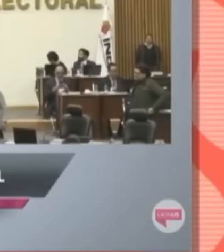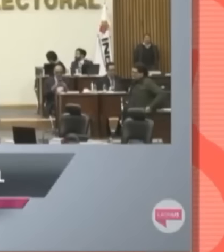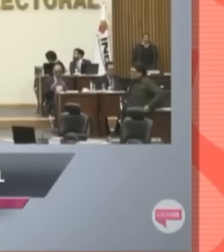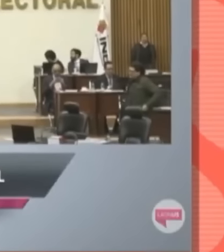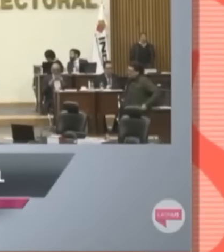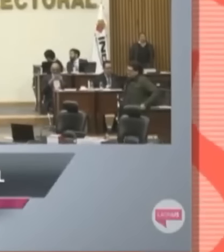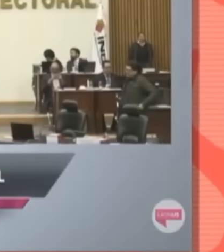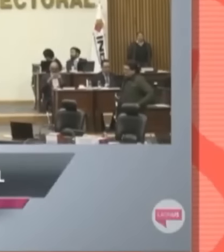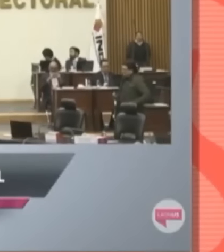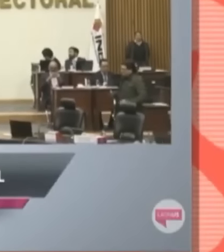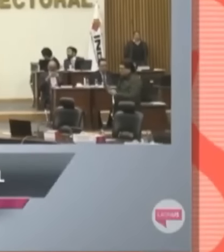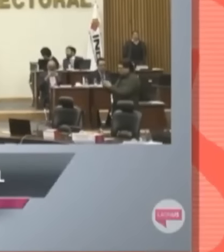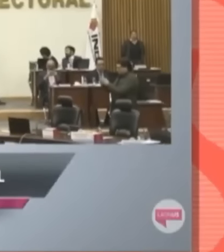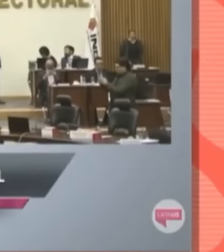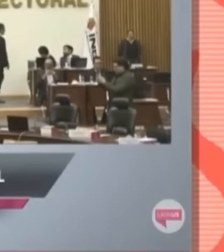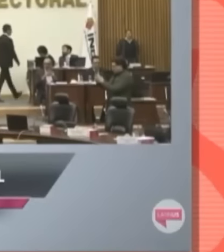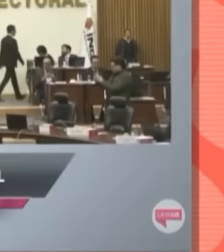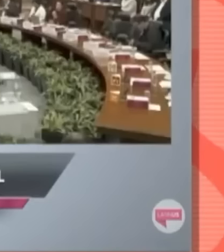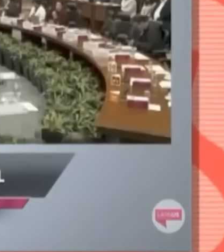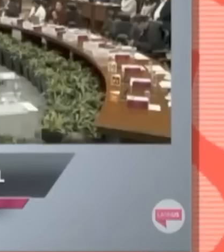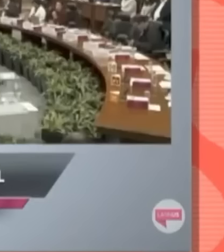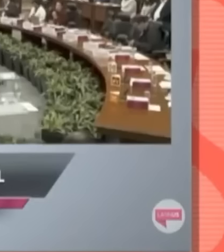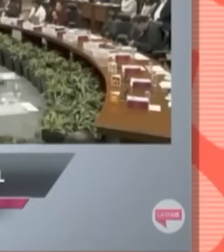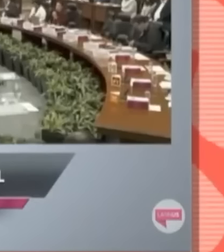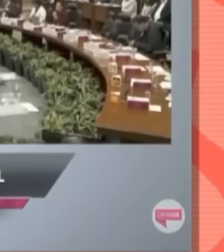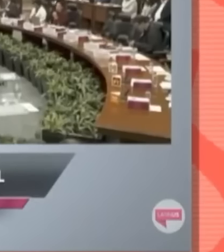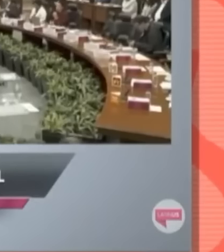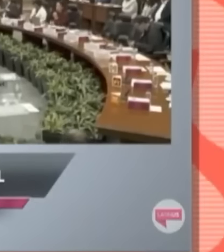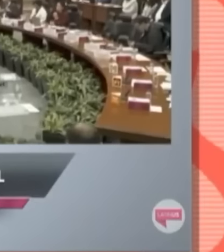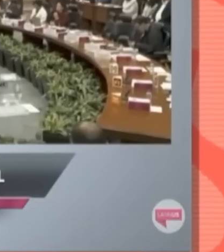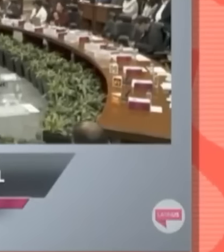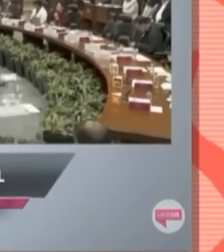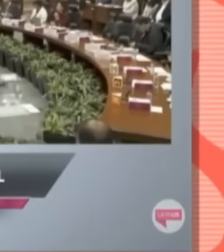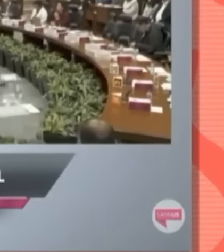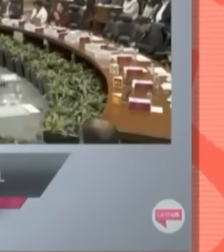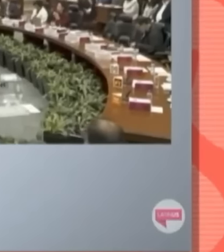sino que la quiere el gobierno para que la cancha esté todavía más dispareja y que cuando empiece